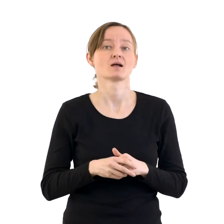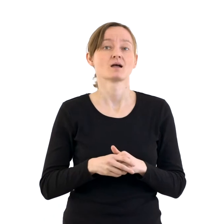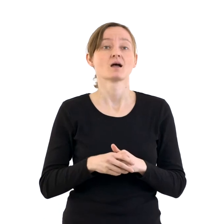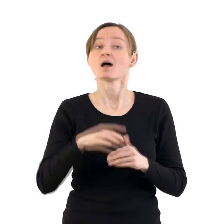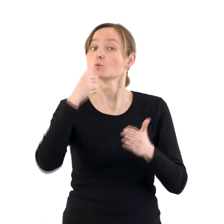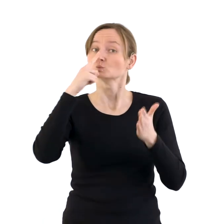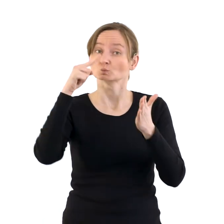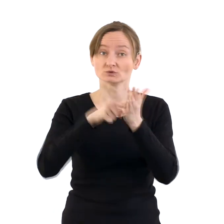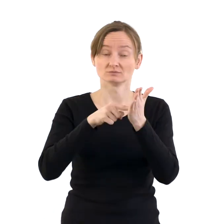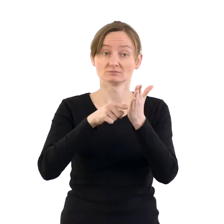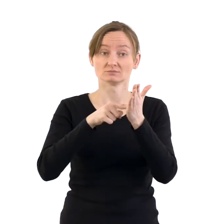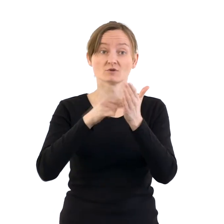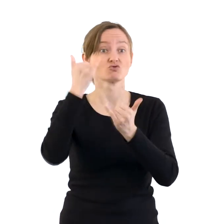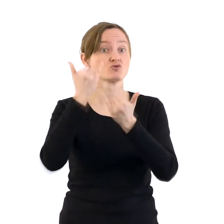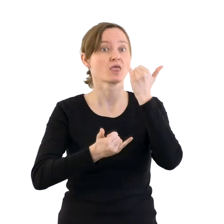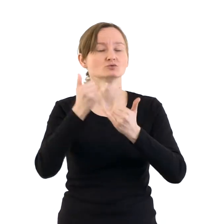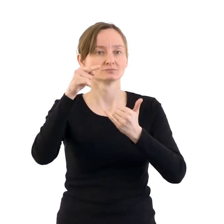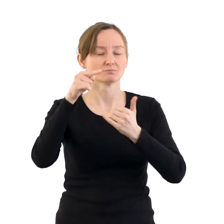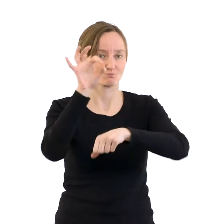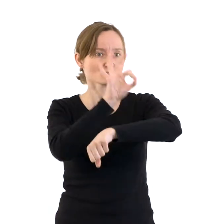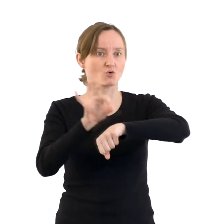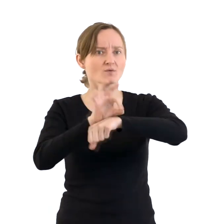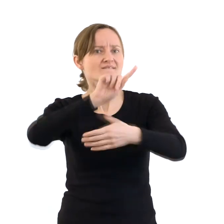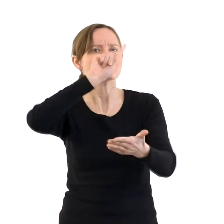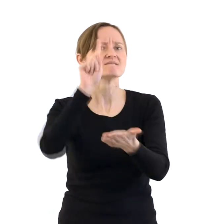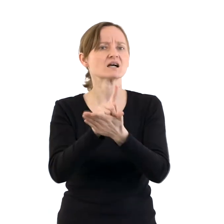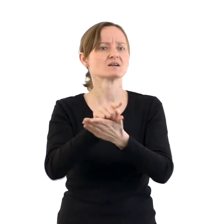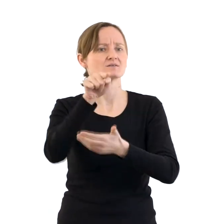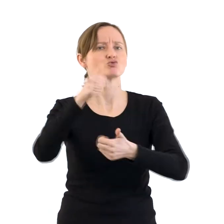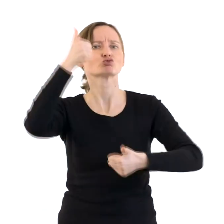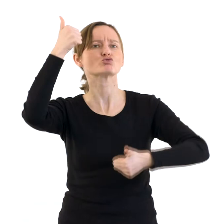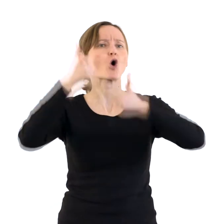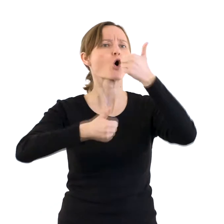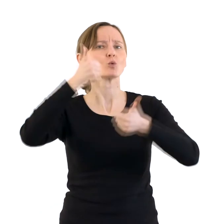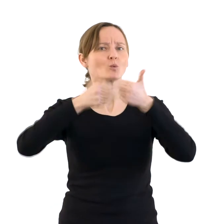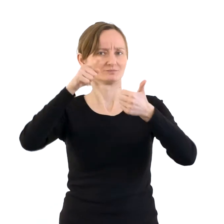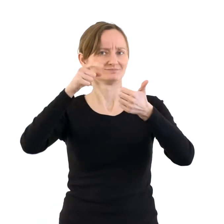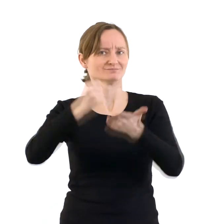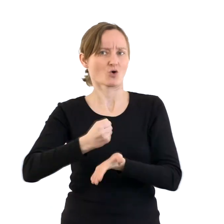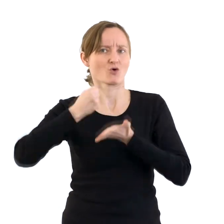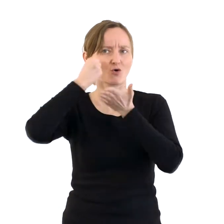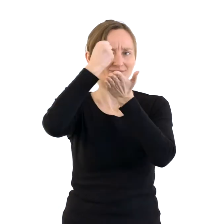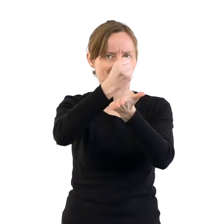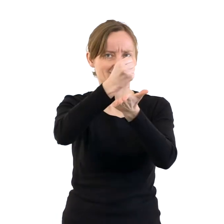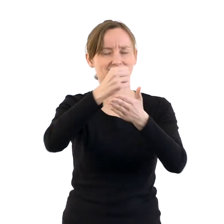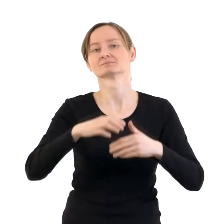jeżeli projekt zostanie wybrany w konkursie o dotację.